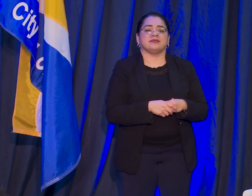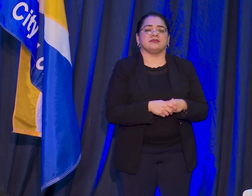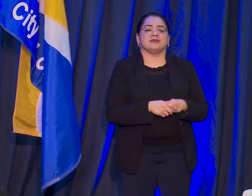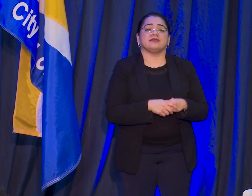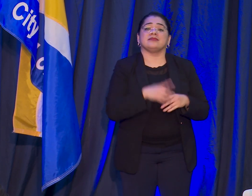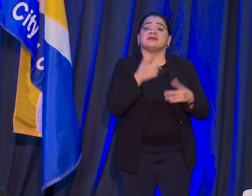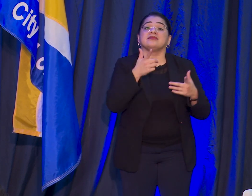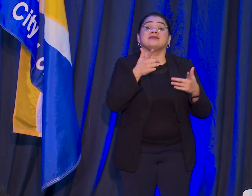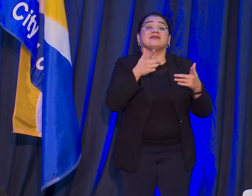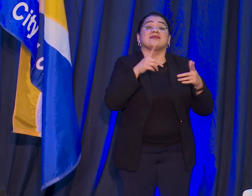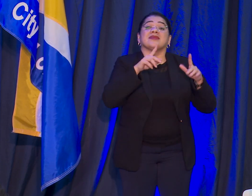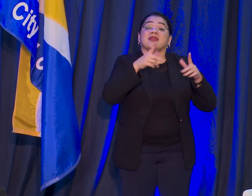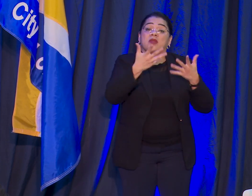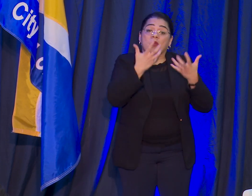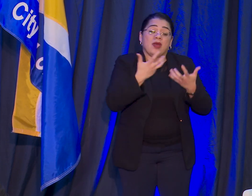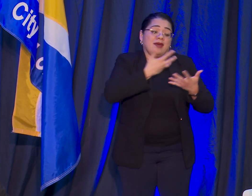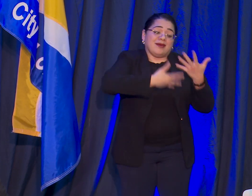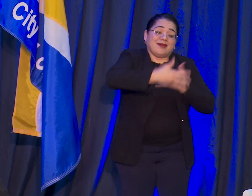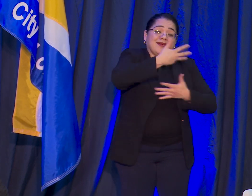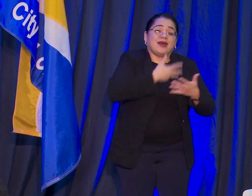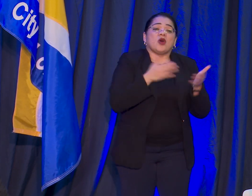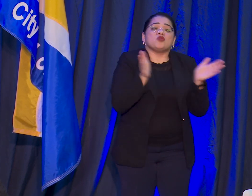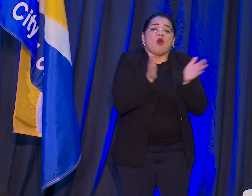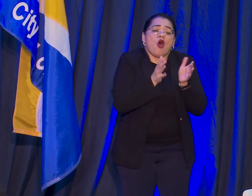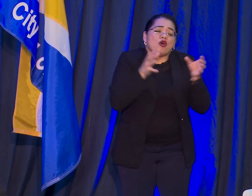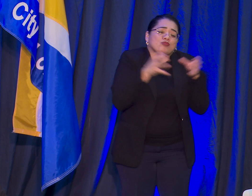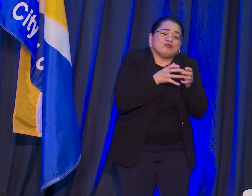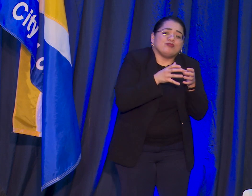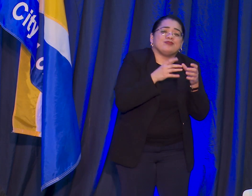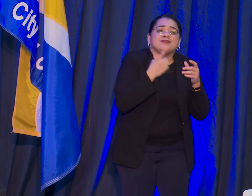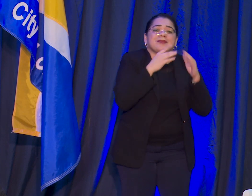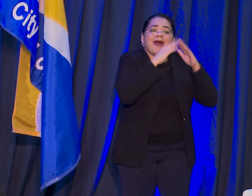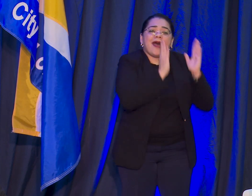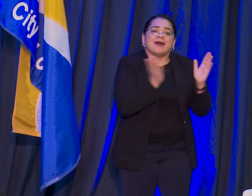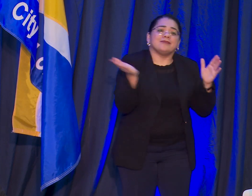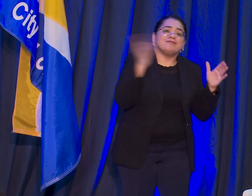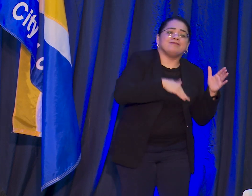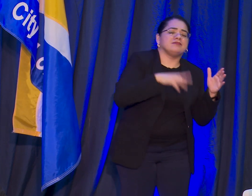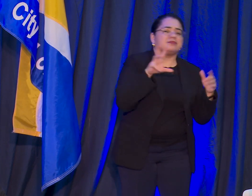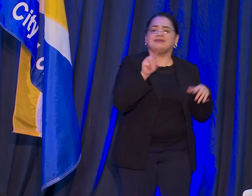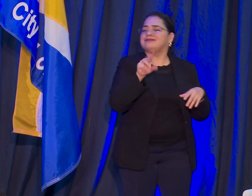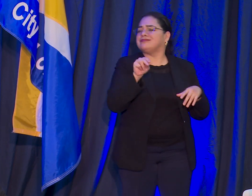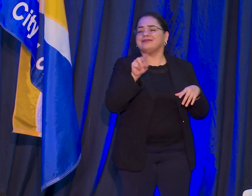con otras personas euros Ament esperamos que los residentes sigue